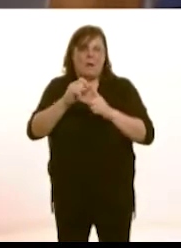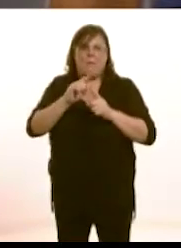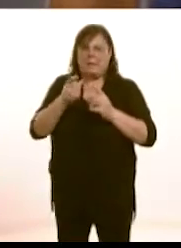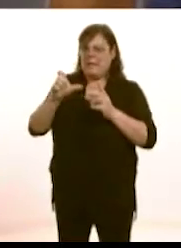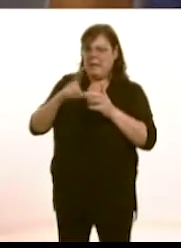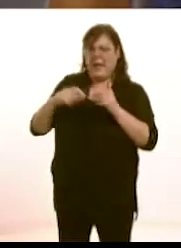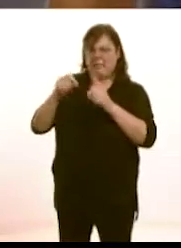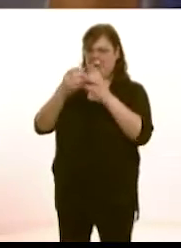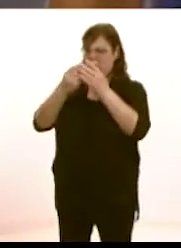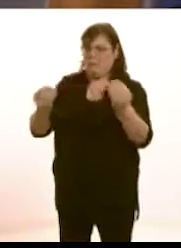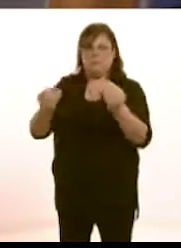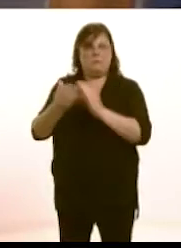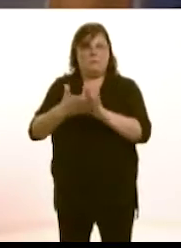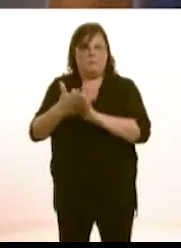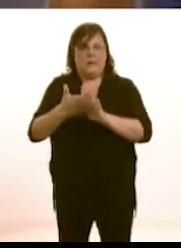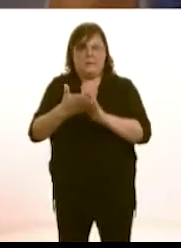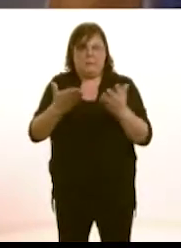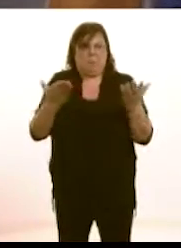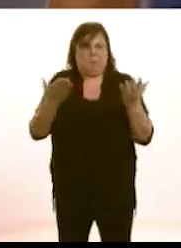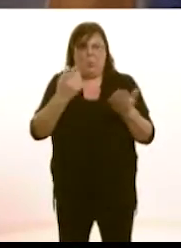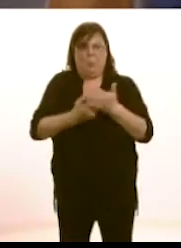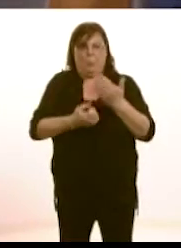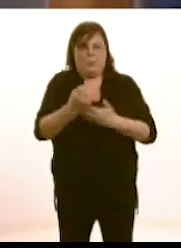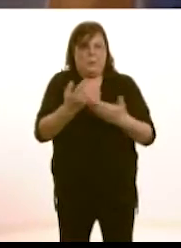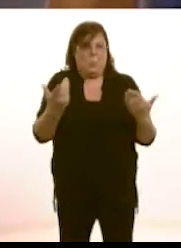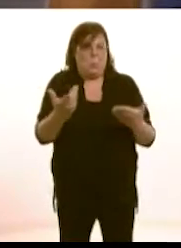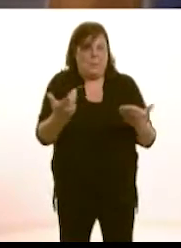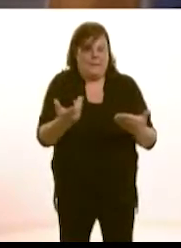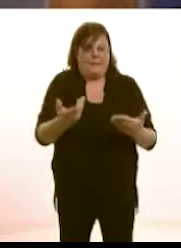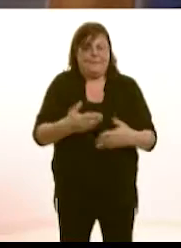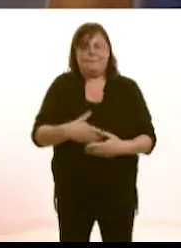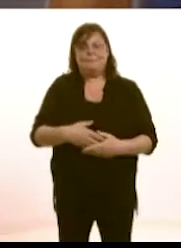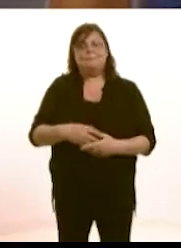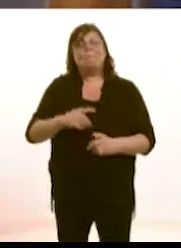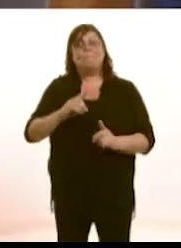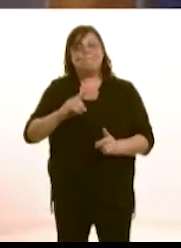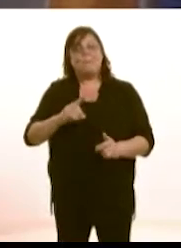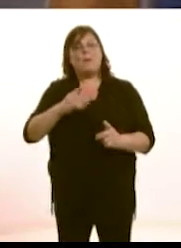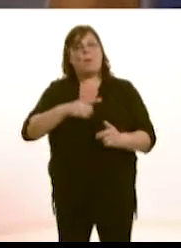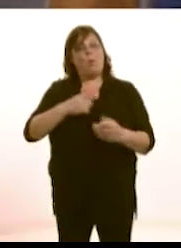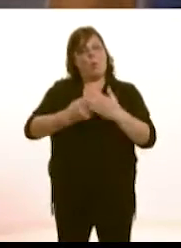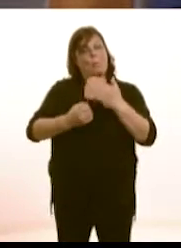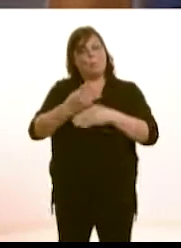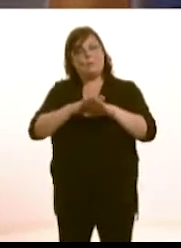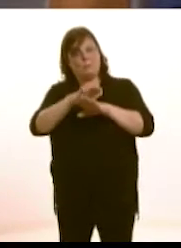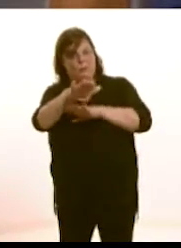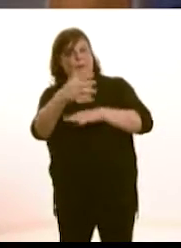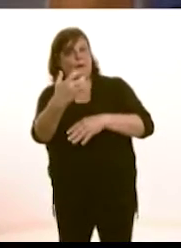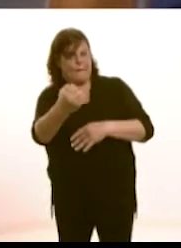So, mae yna gyfleon, mae yna gyfle i ffermwyr iín helpu ni i siapioír polisÔau at y dyfodol,